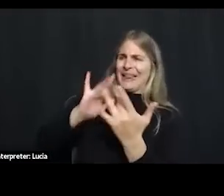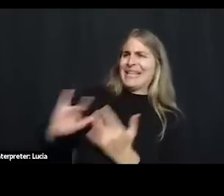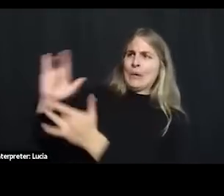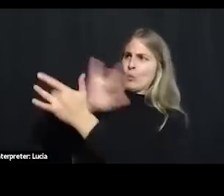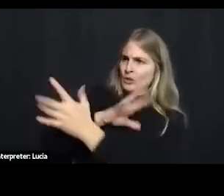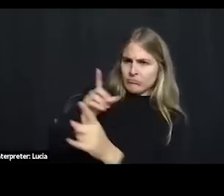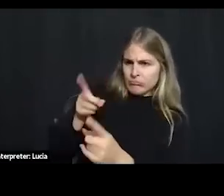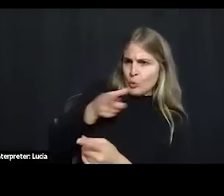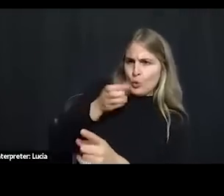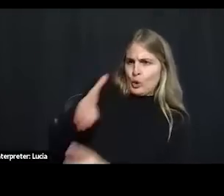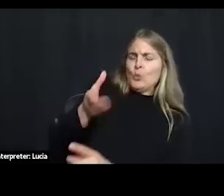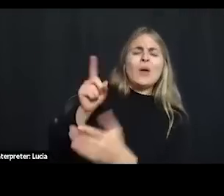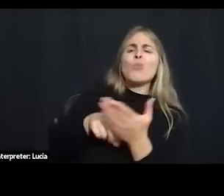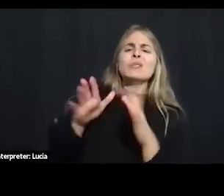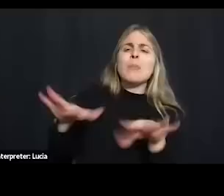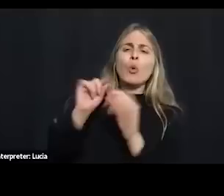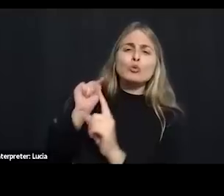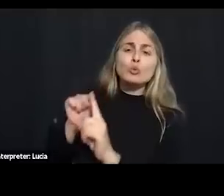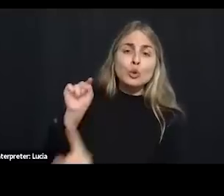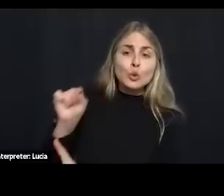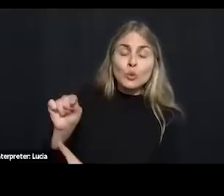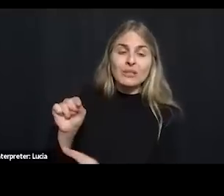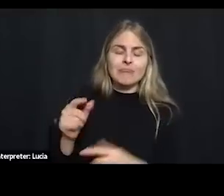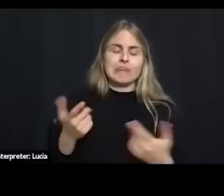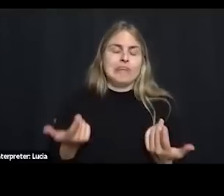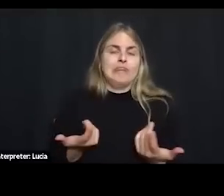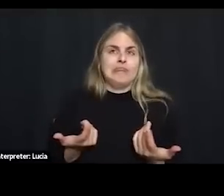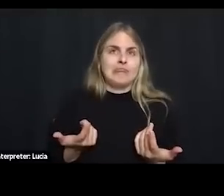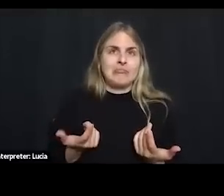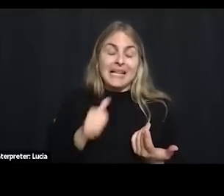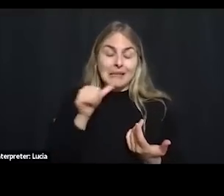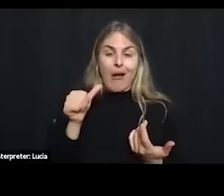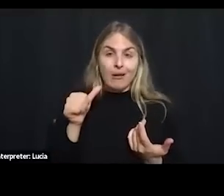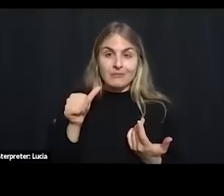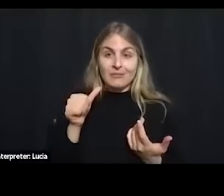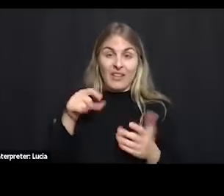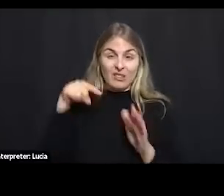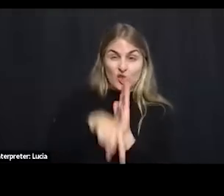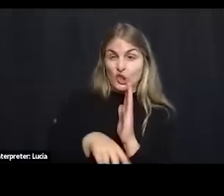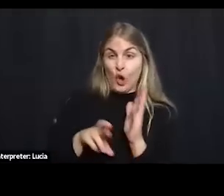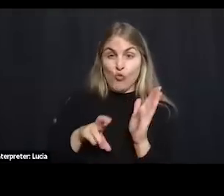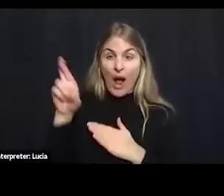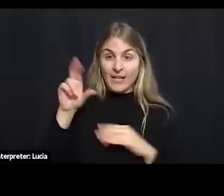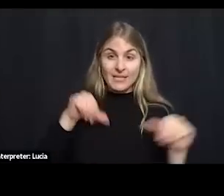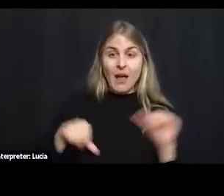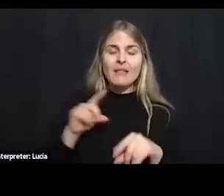que son importantes para ellos. Esto podría no parecer ciencia espacial, probablemente porque no lo es, pero es un gran cambio para lo que sucede en Australia